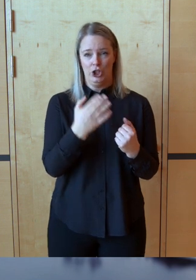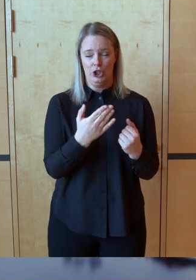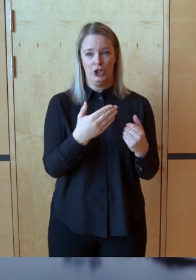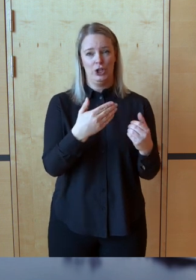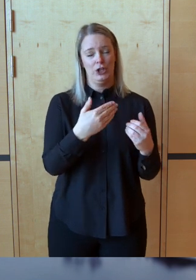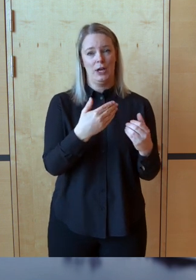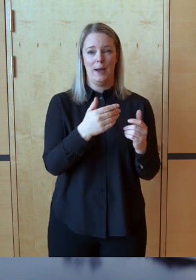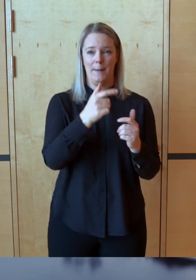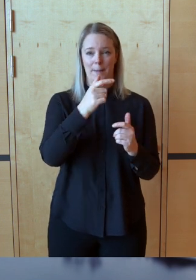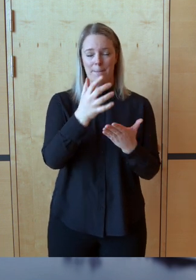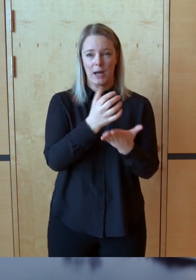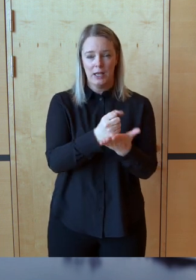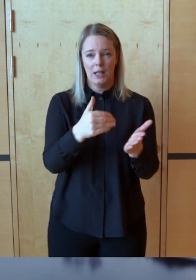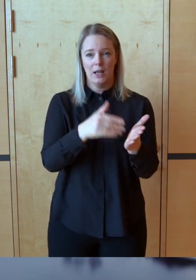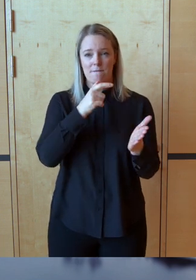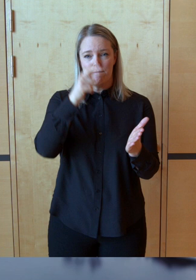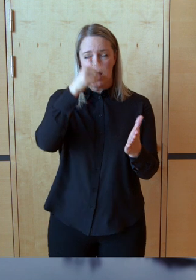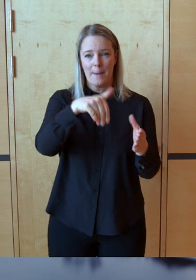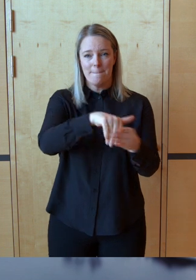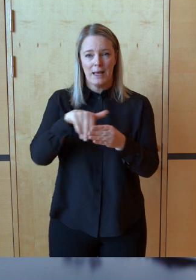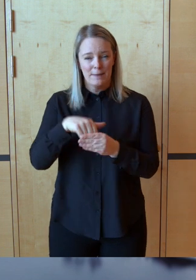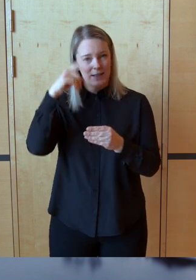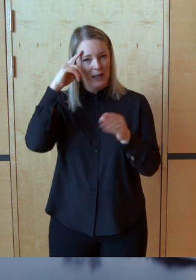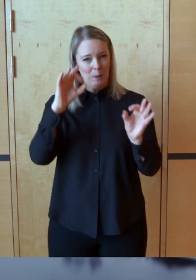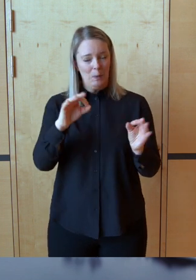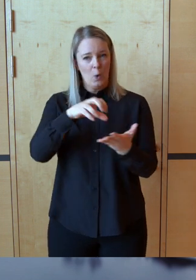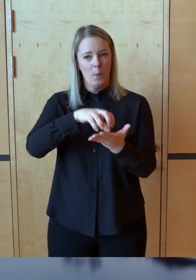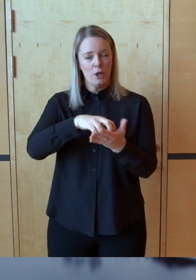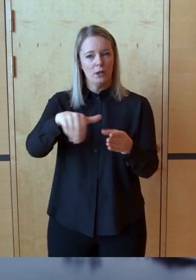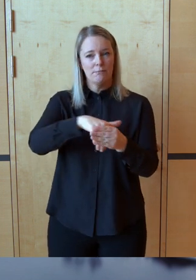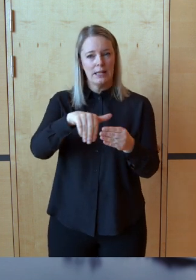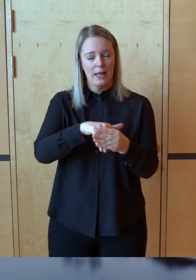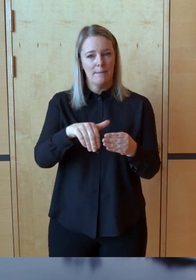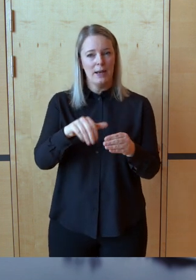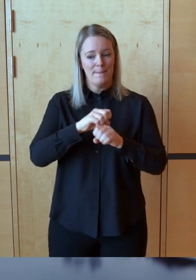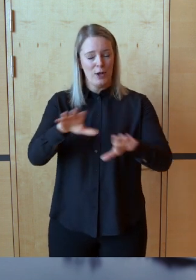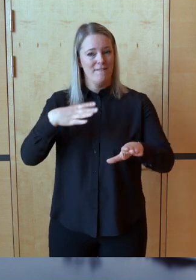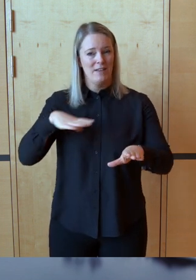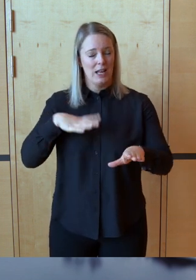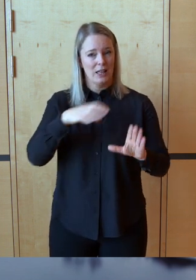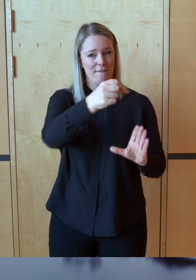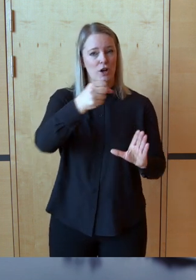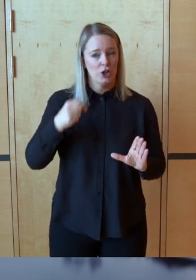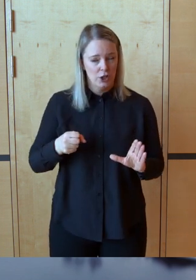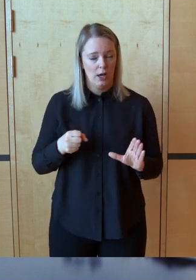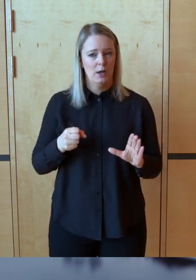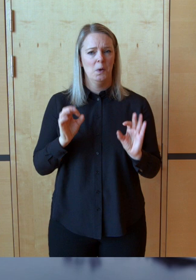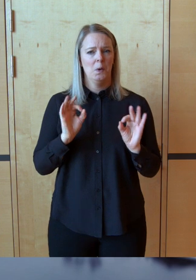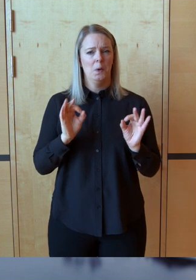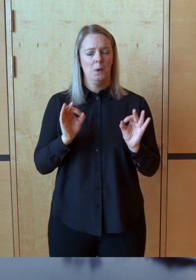Varför väljer ni då att gå emot Kommunals medlemmar inflyttade majoriteten inte vill Flytta till Östra Lagnö